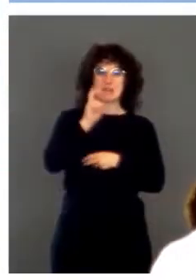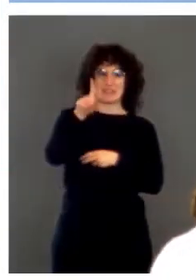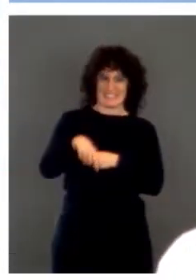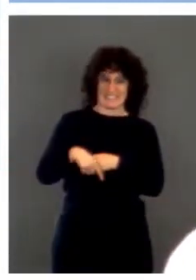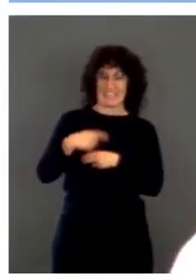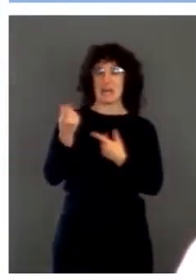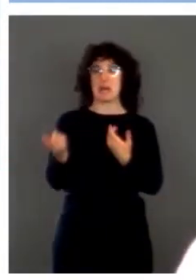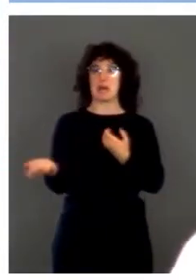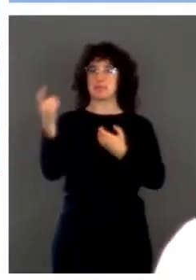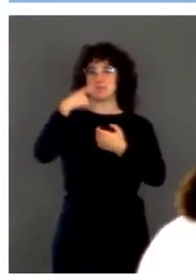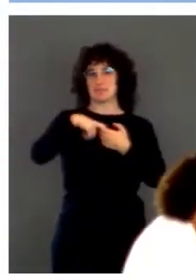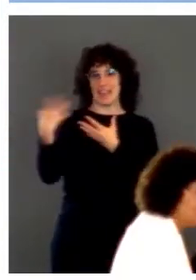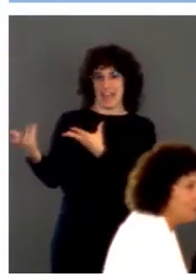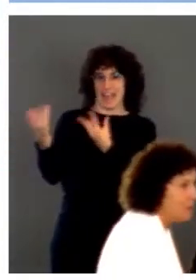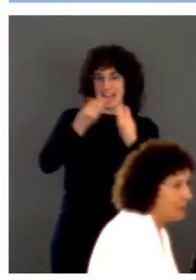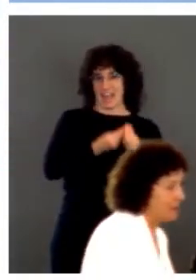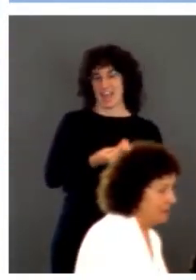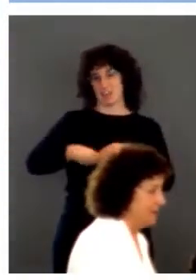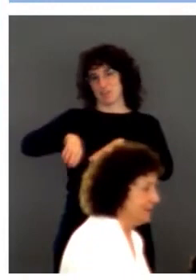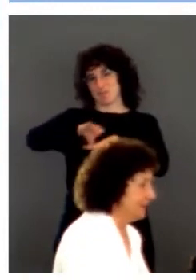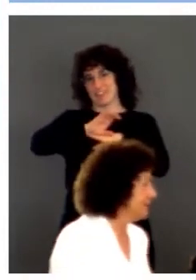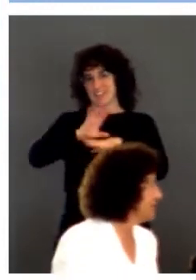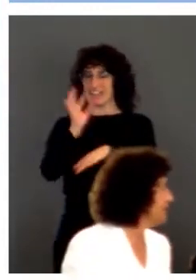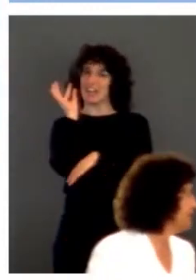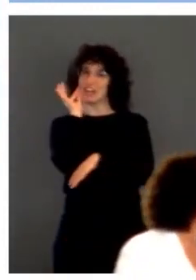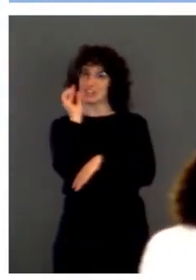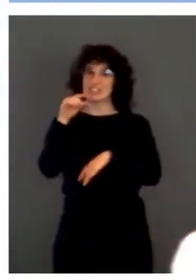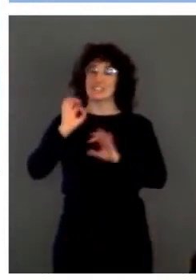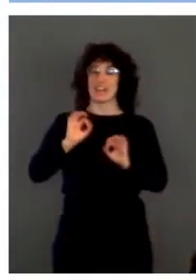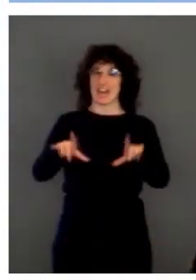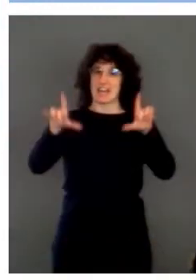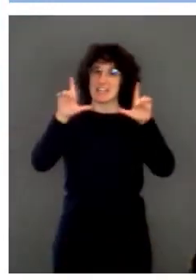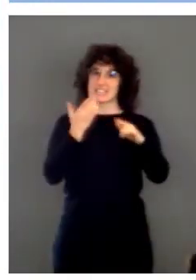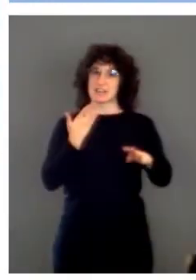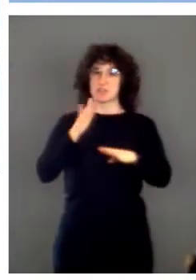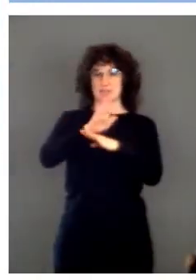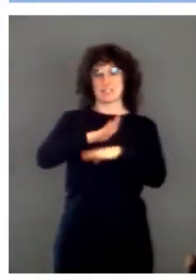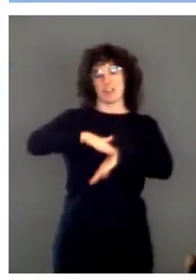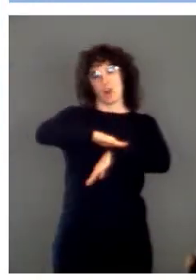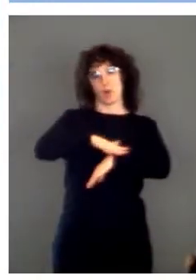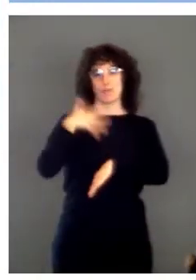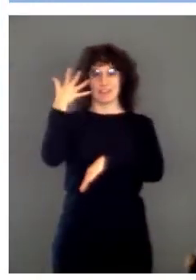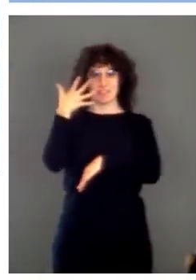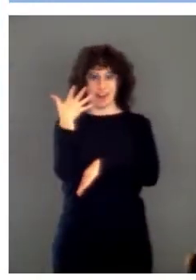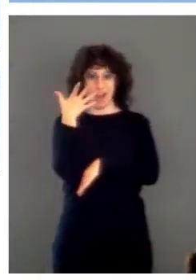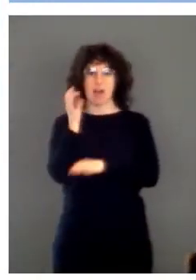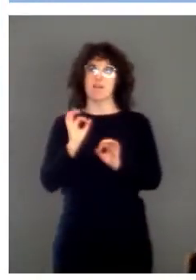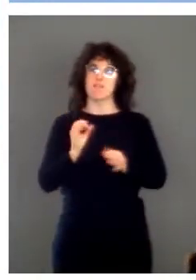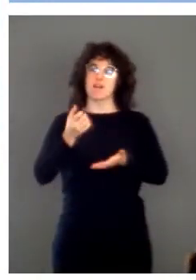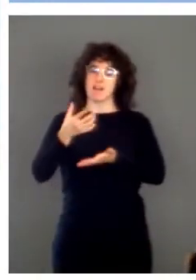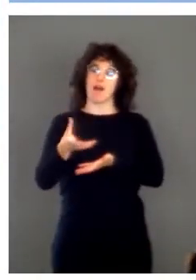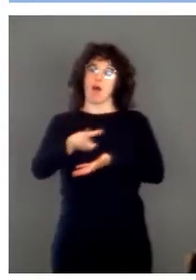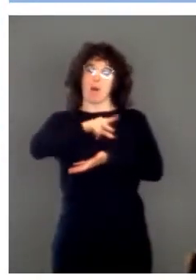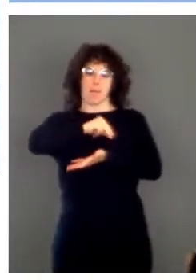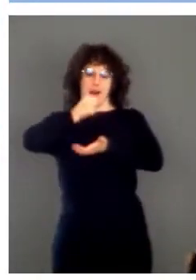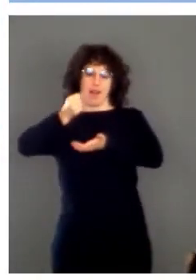Este espacio en el El cual Ella en representación del Gobierno de Navarra os va a entregar Ese merecido galardón así que Por favor